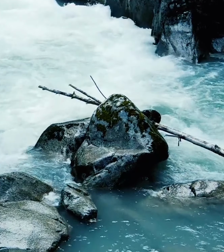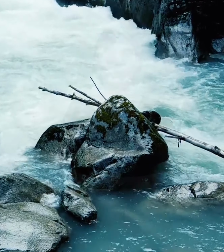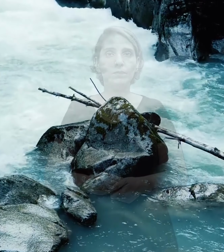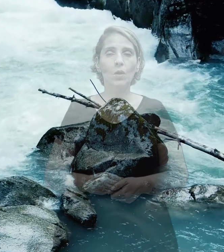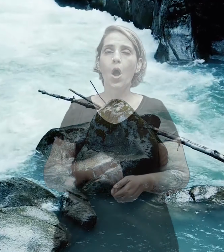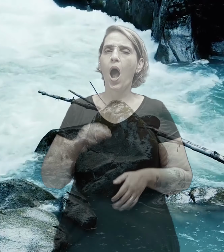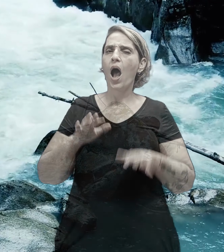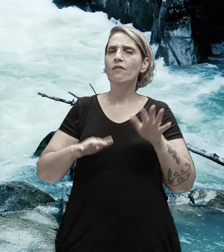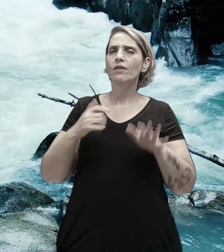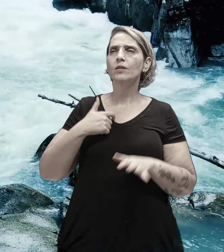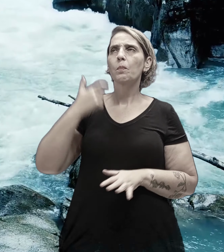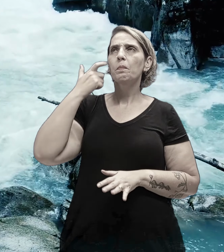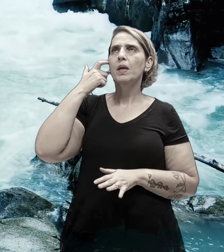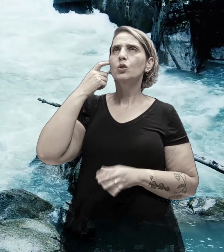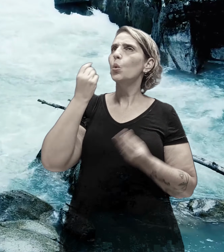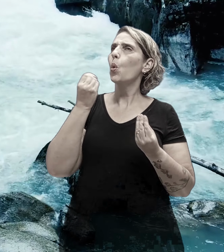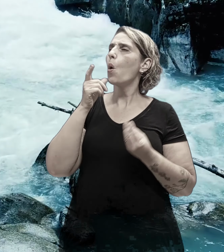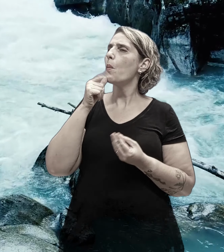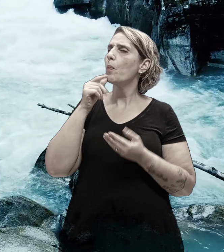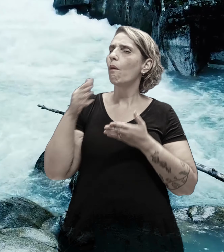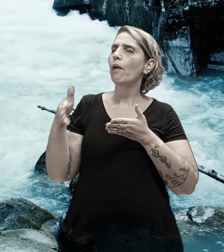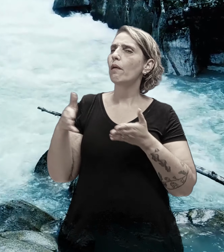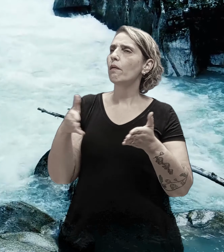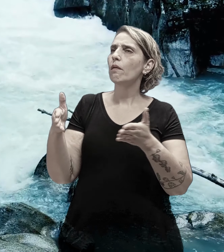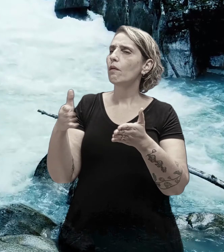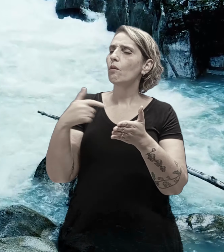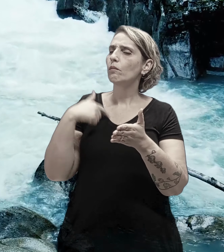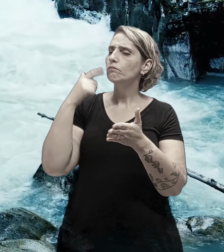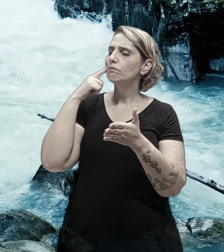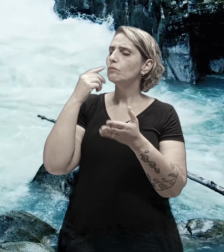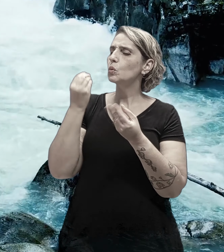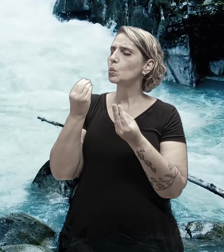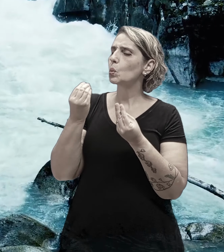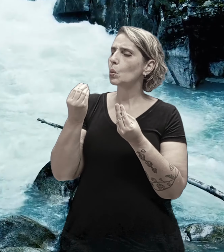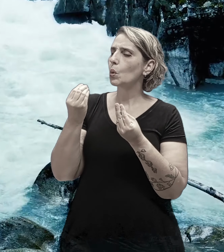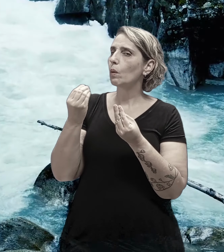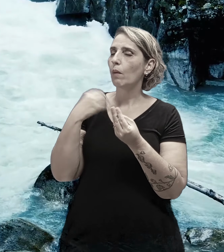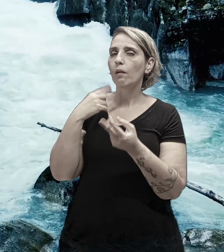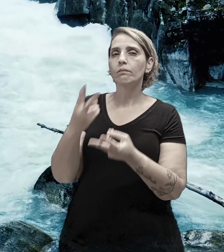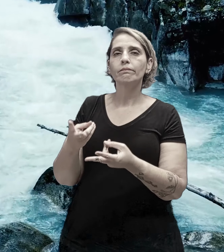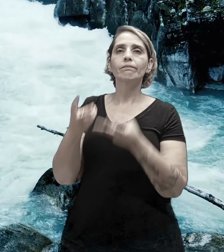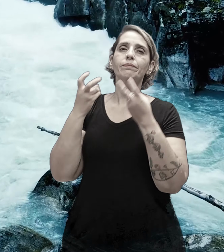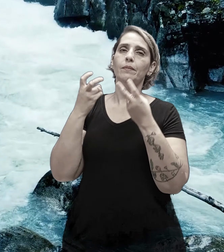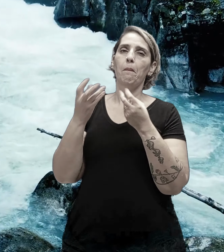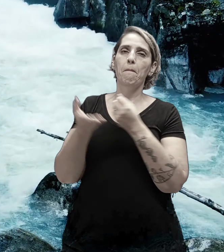Quando pensamos no fluxo de um rio, percebemos a essência do Dharma.